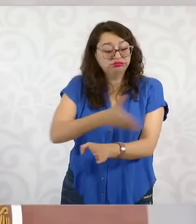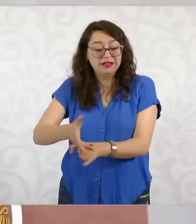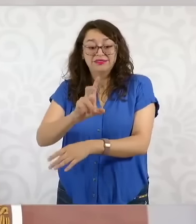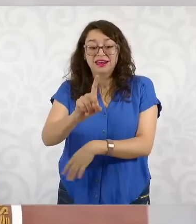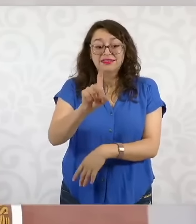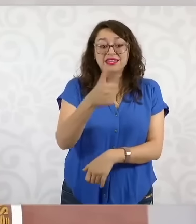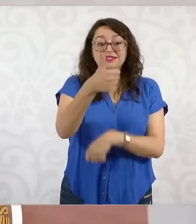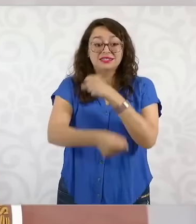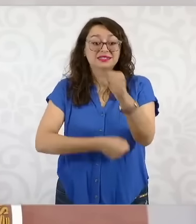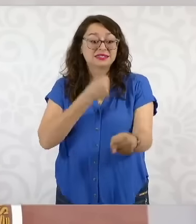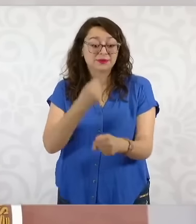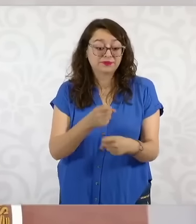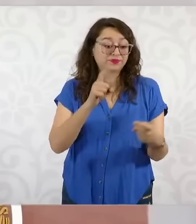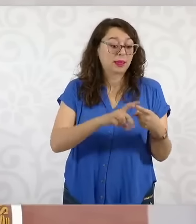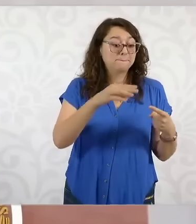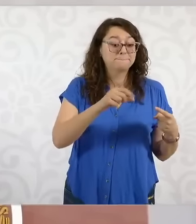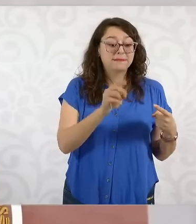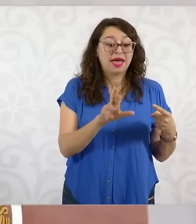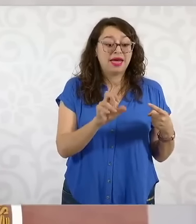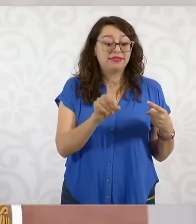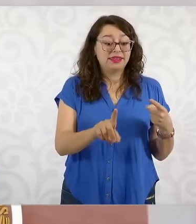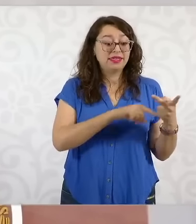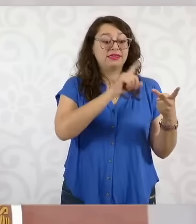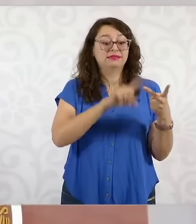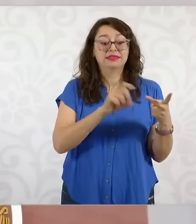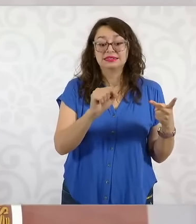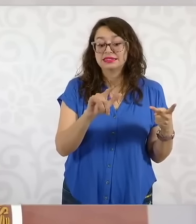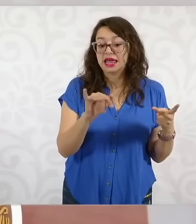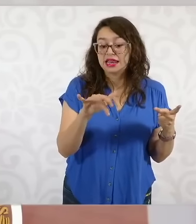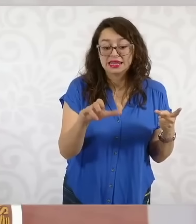de la Madrid Salinas de Gortari, que fue de los peores exenios,